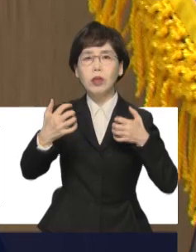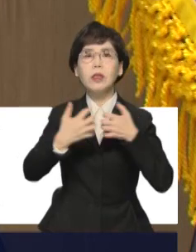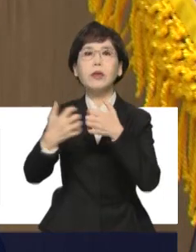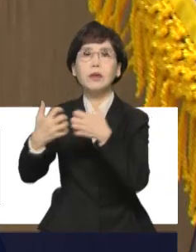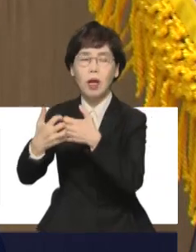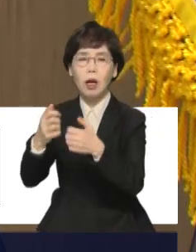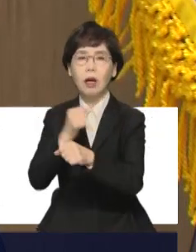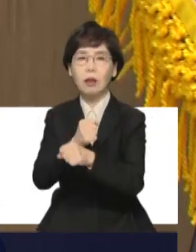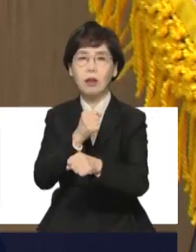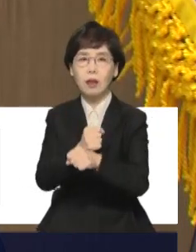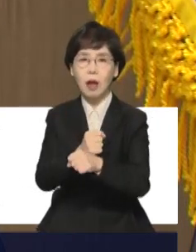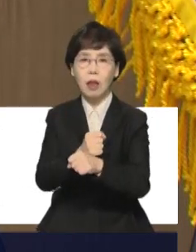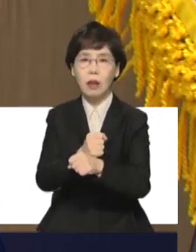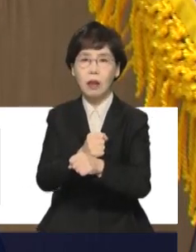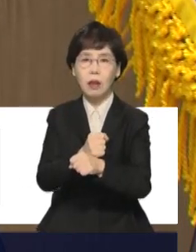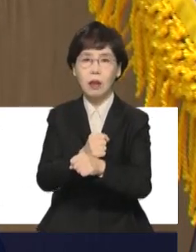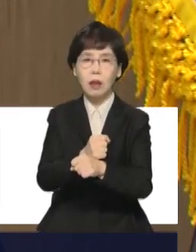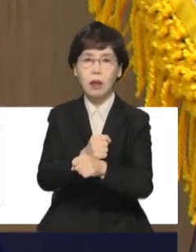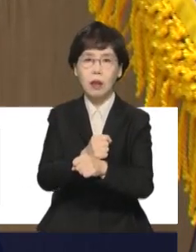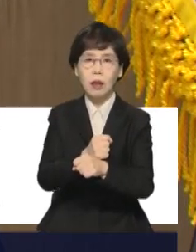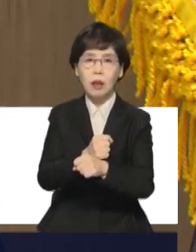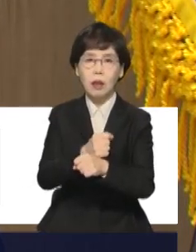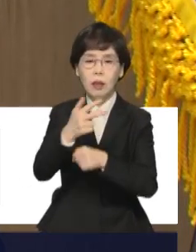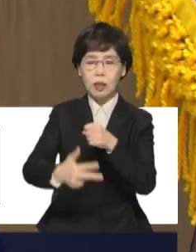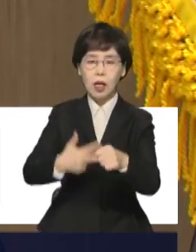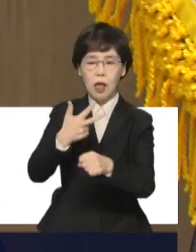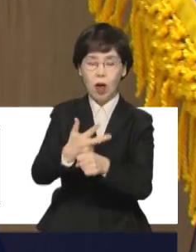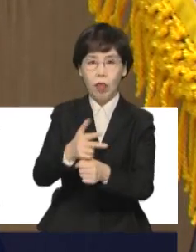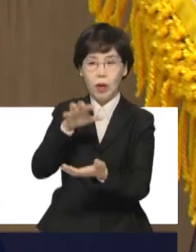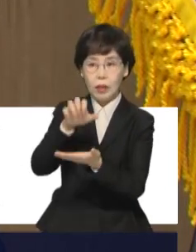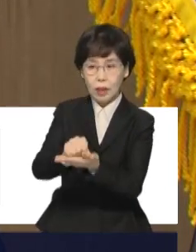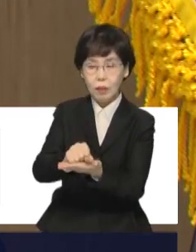7년간과 식민지배 35년간이었다고 하면서